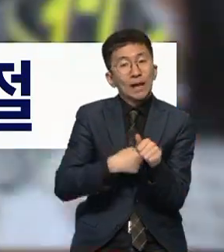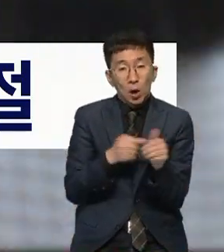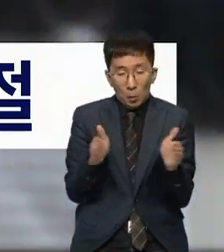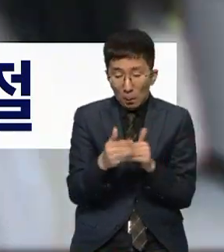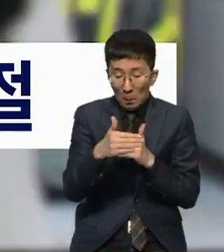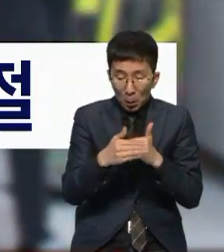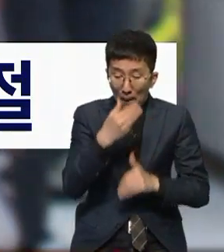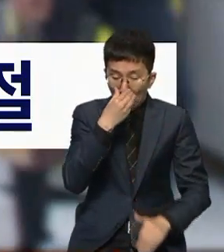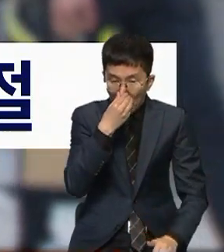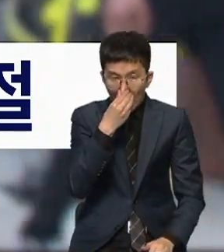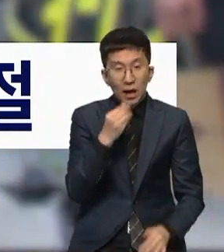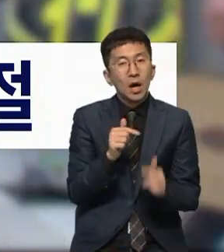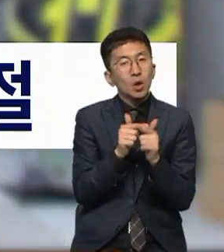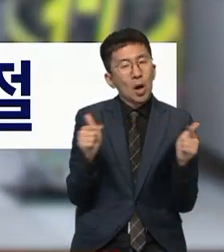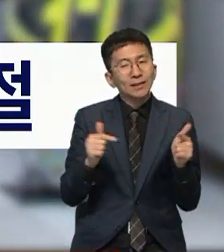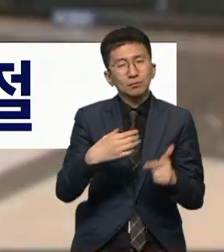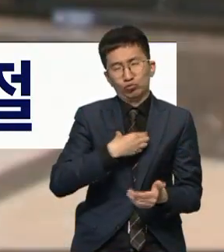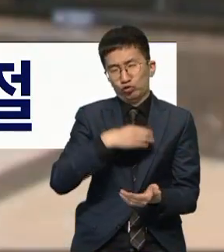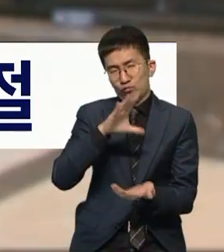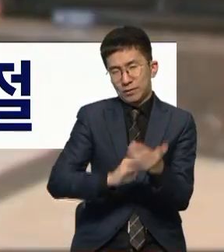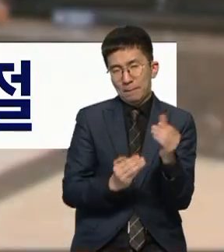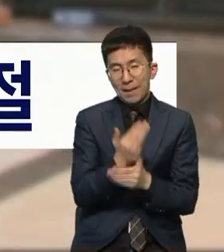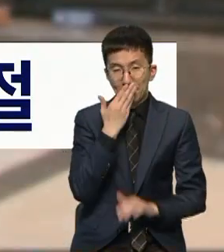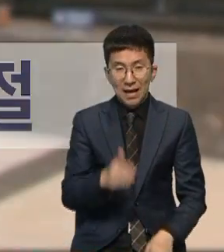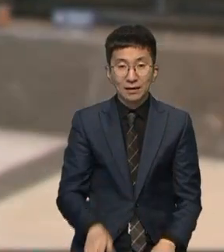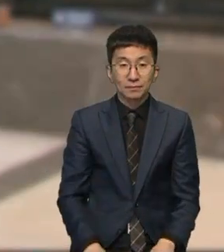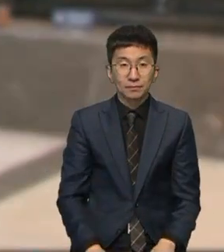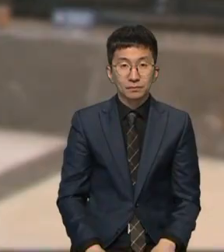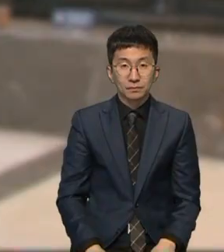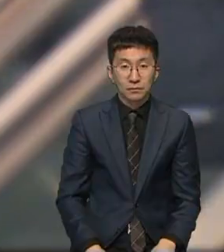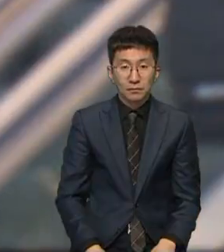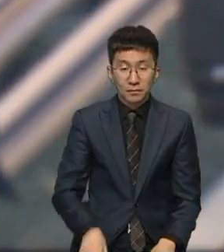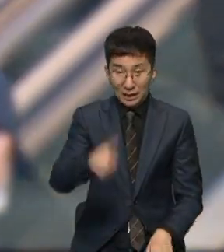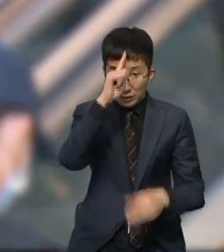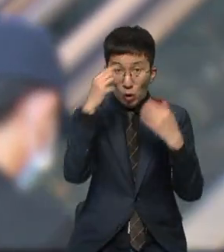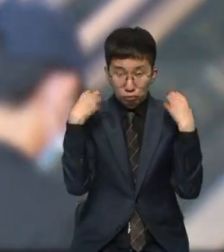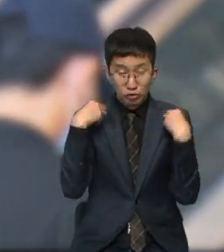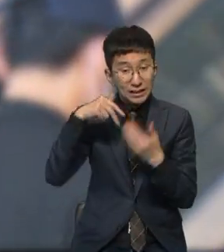위험 요인입니다. 보건당국은 국내 우세종인 BA.5와 또 다른